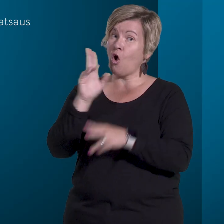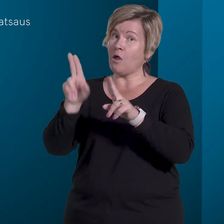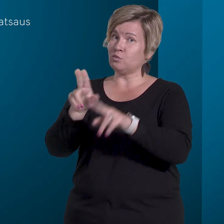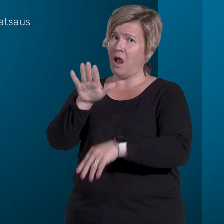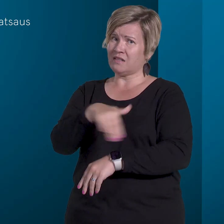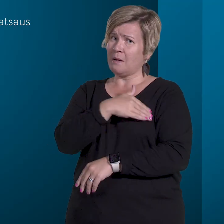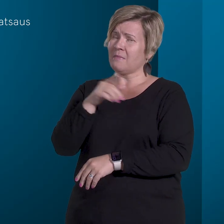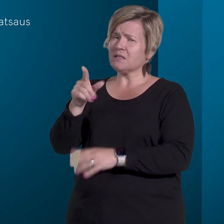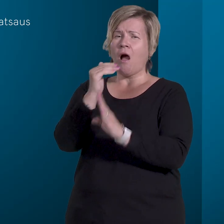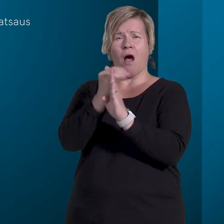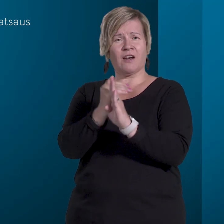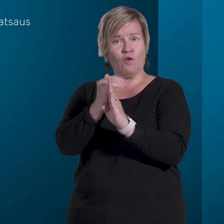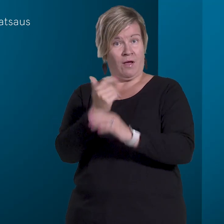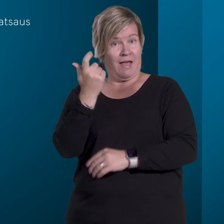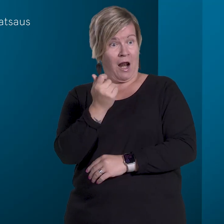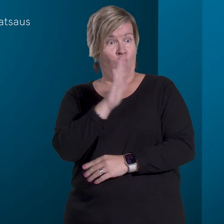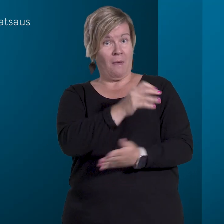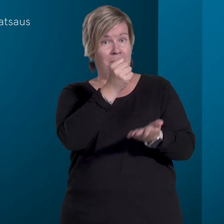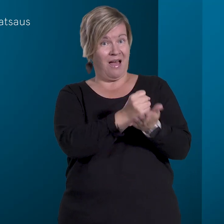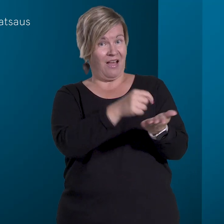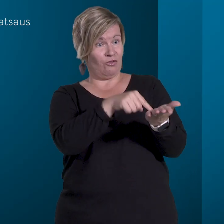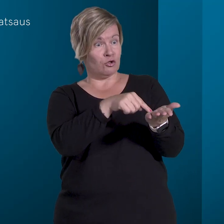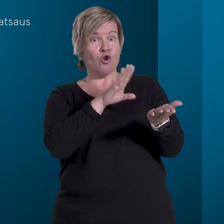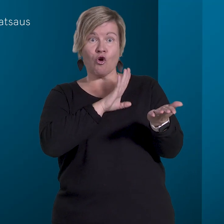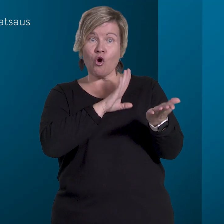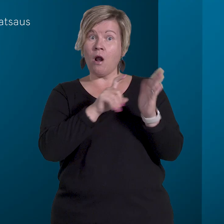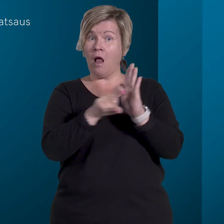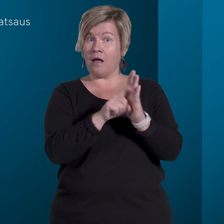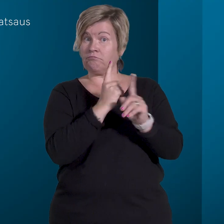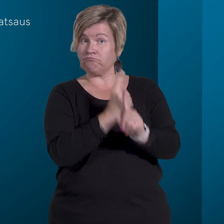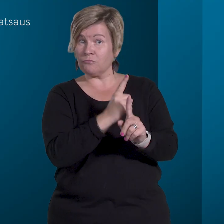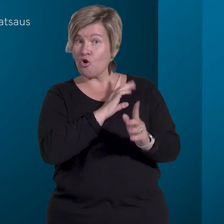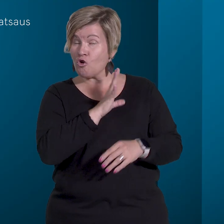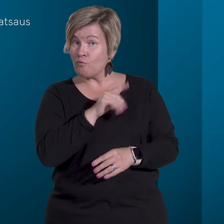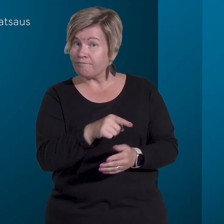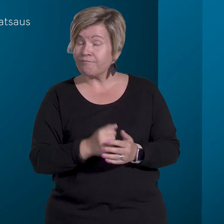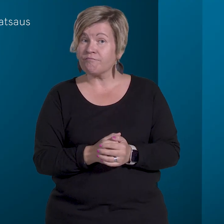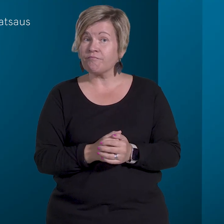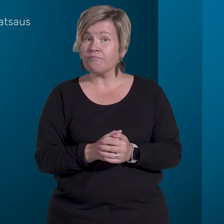jossa järjestöt pyytävät oikeusasiamiestä arvioimaan - kyseisen linjauksen laillisuutta.